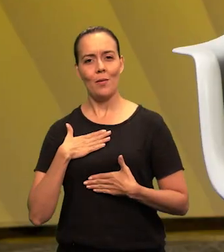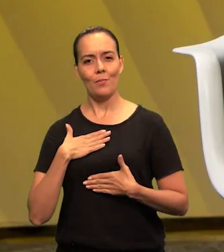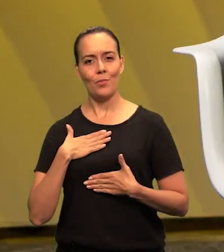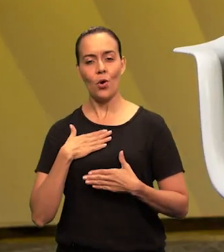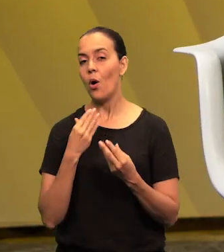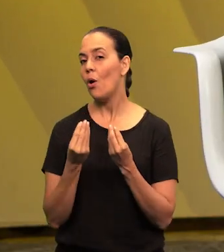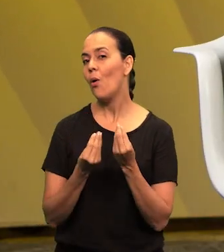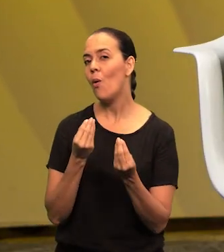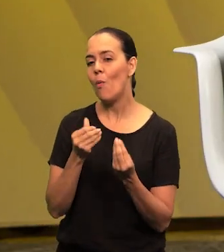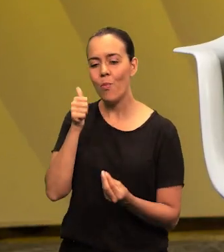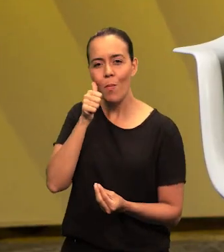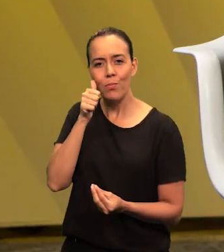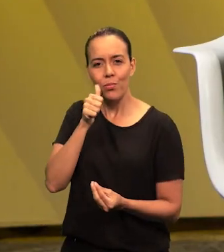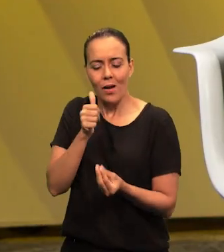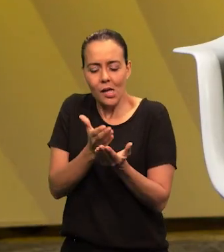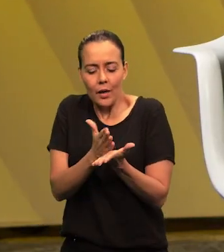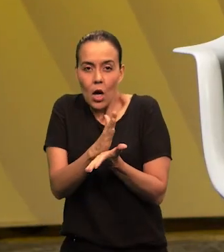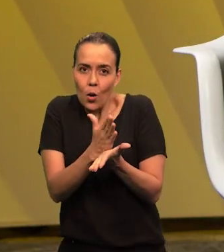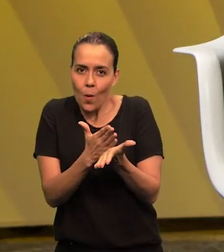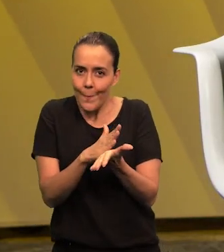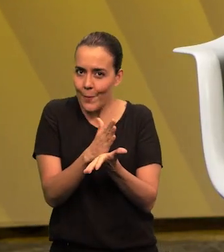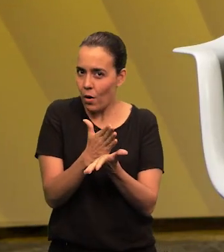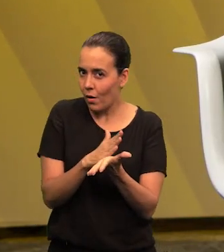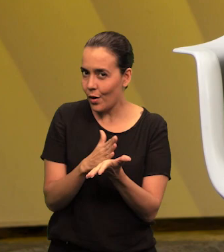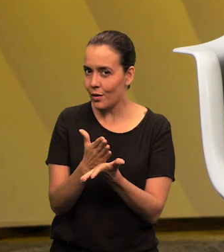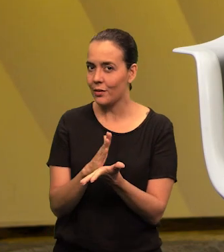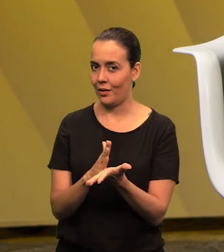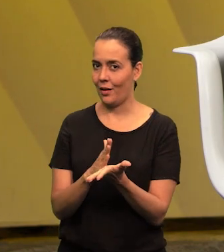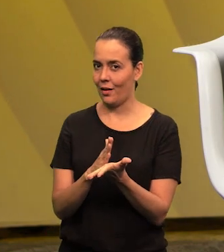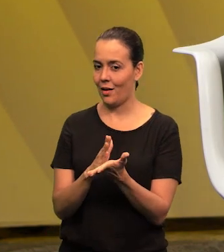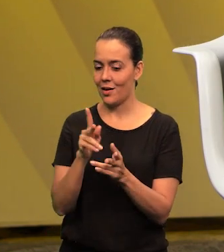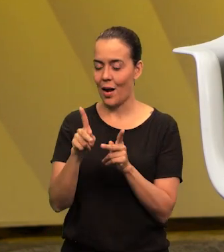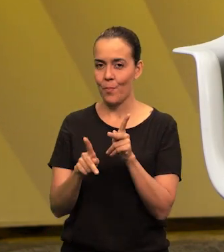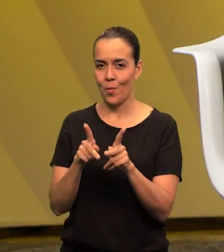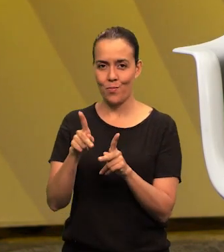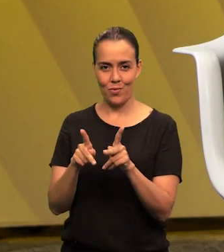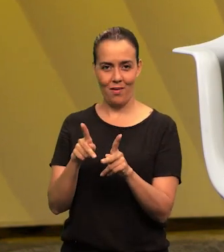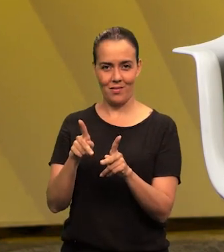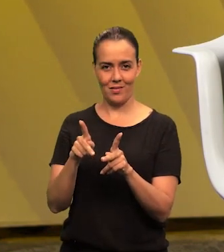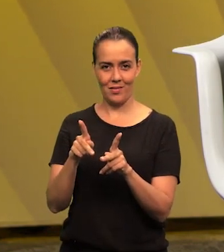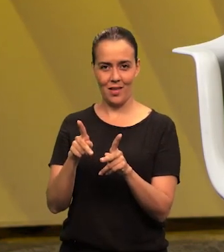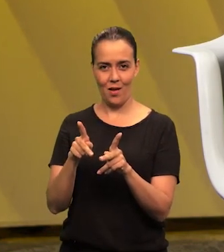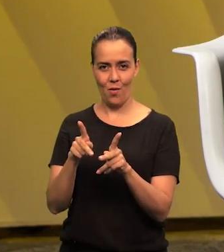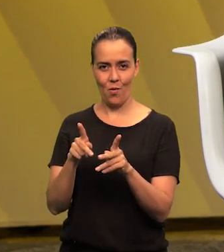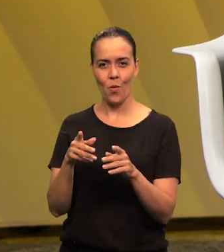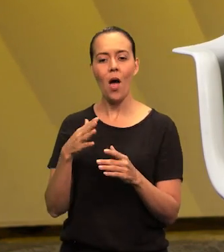O que o feminino incomoda na civilização é o seu corpo,